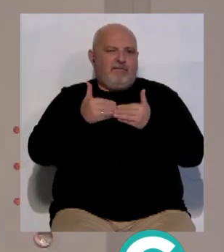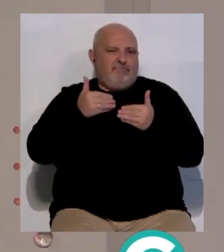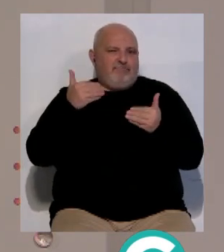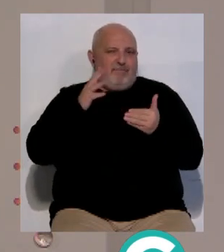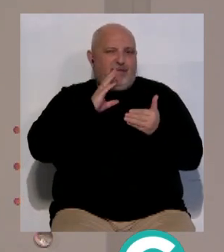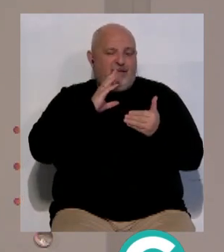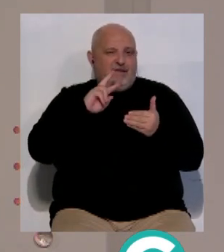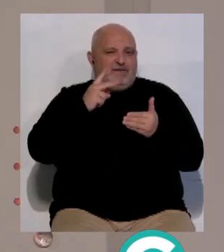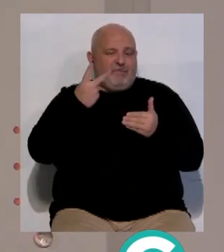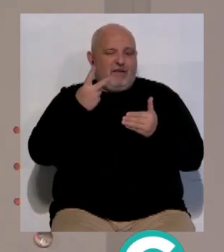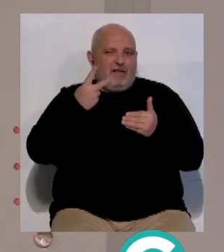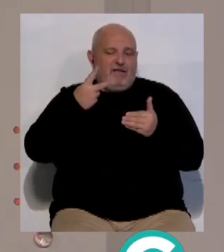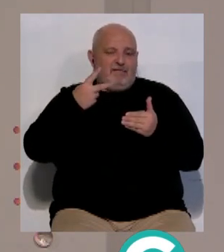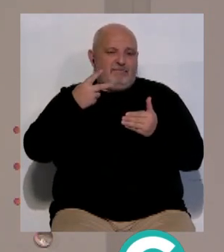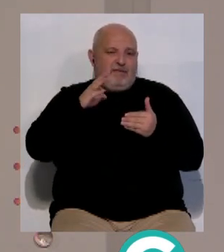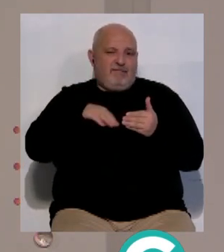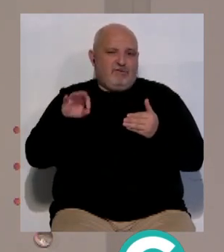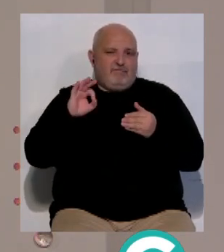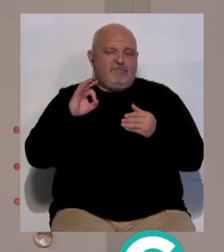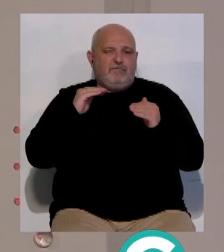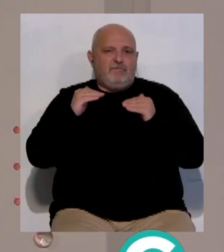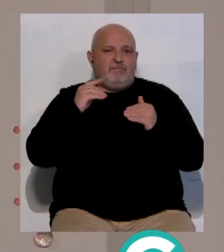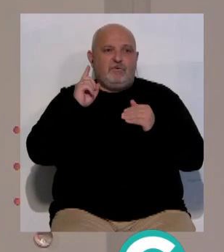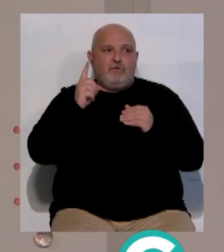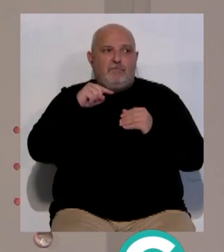de segunda división o de la temporada pasada en el que solo a excepción de Javier Hernández